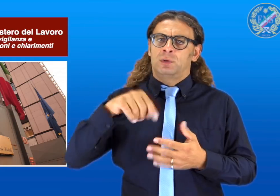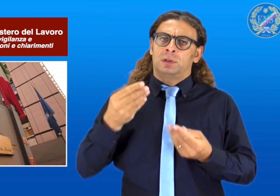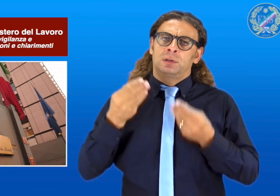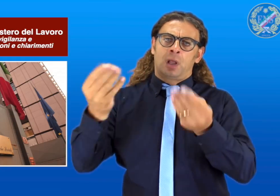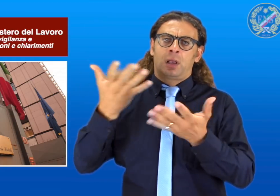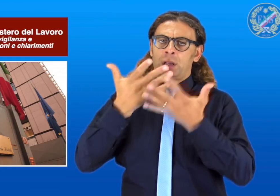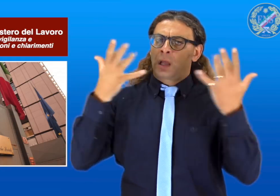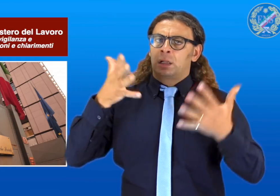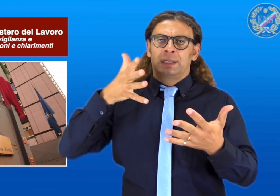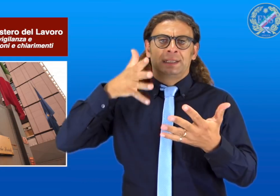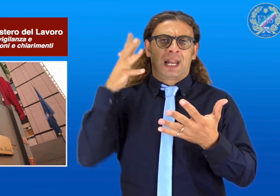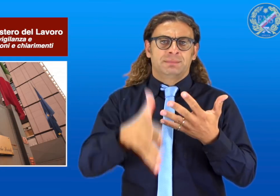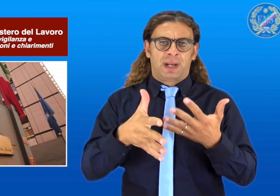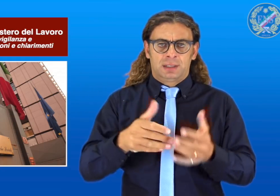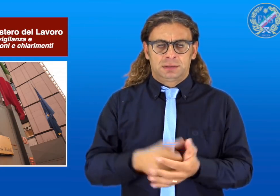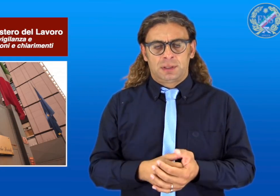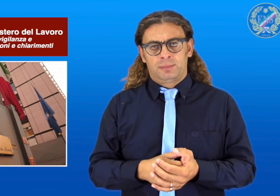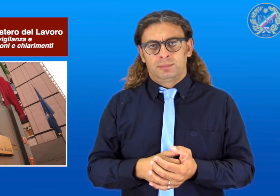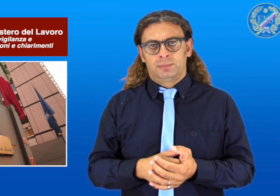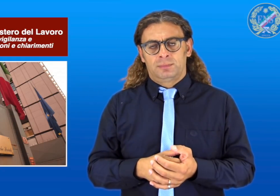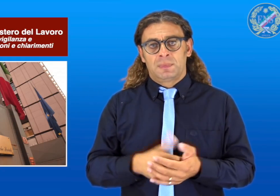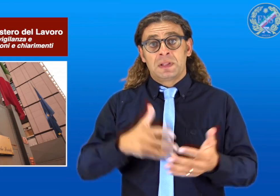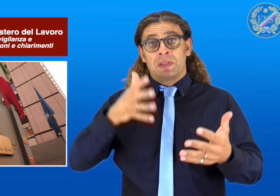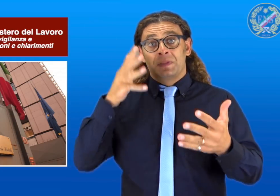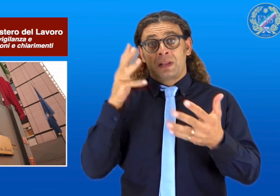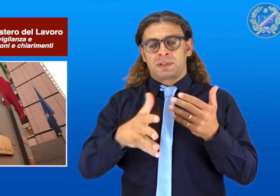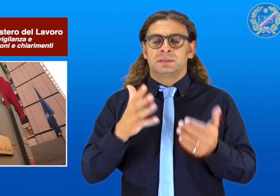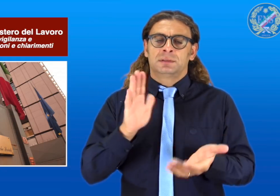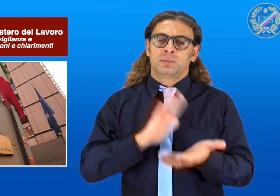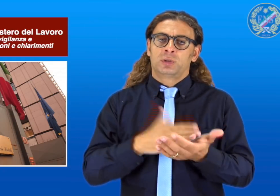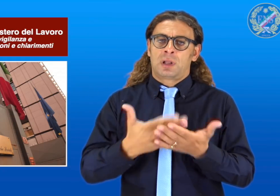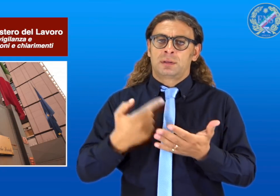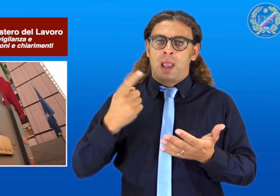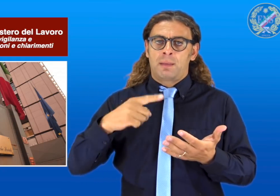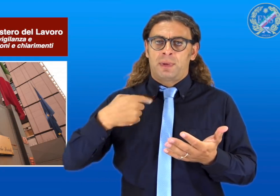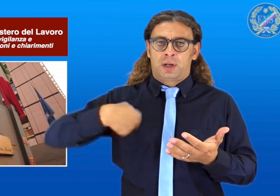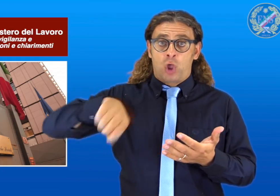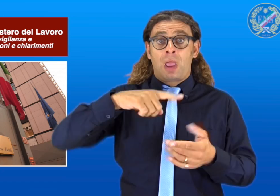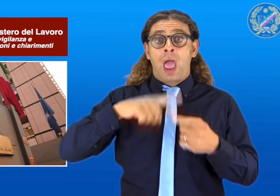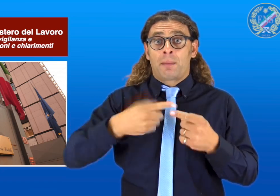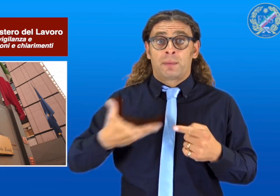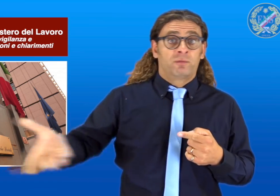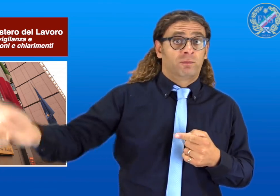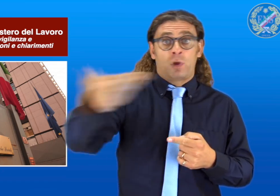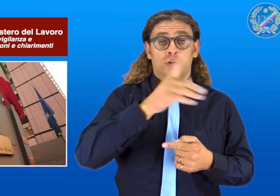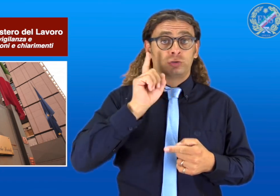L’obiettivo è quello di dare chiarezza e trasparenza, la trasparenza è importante per noi e